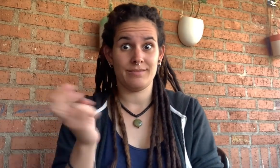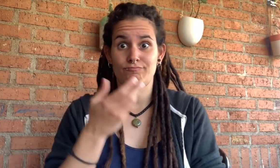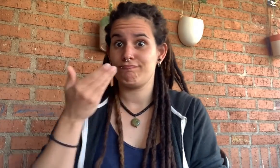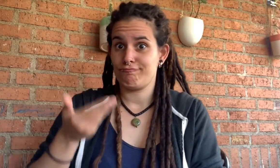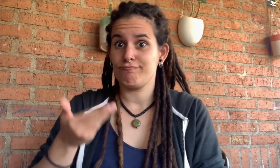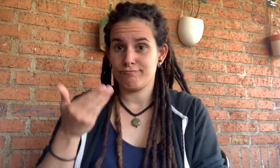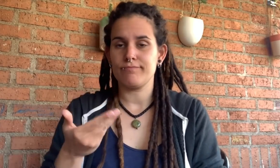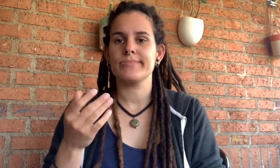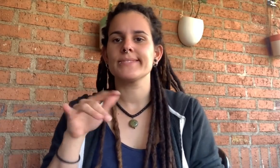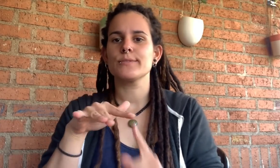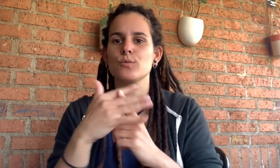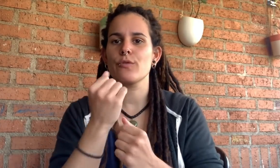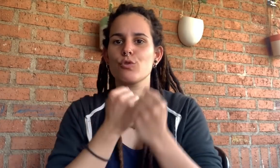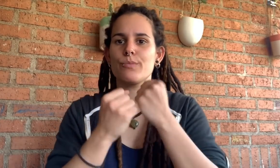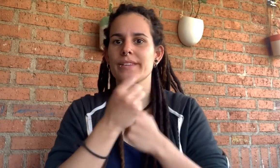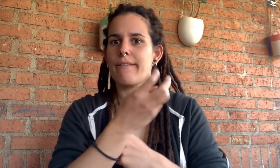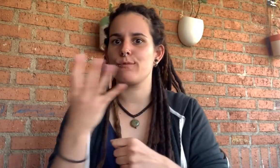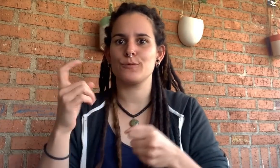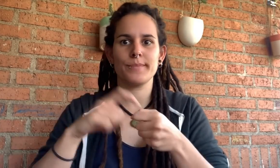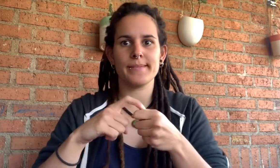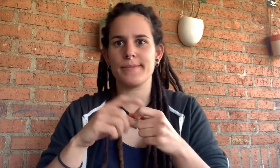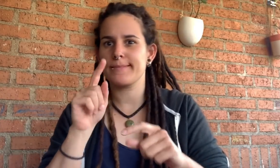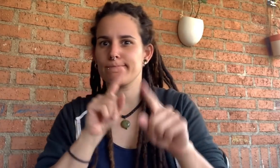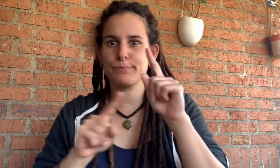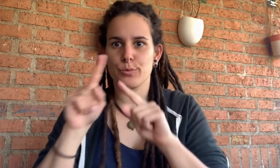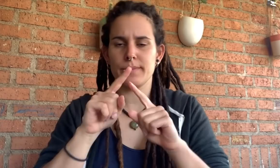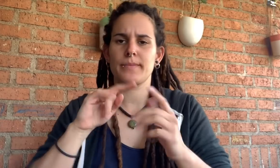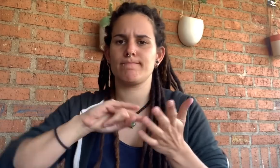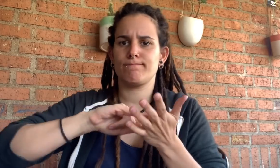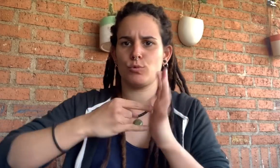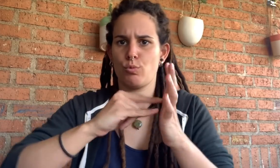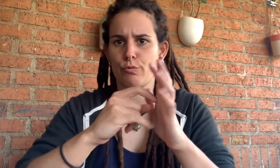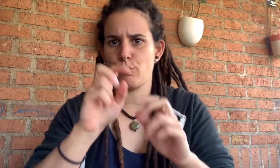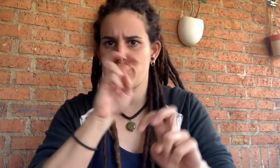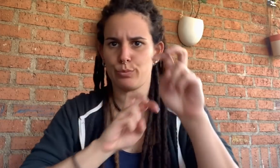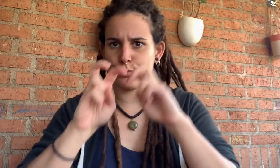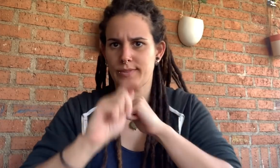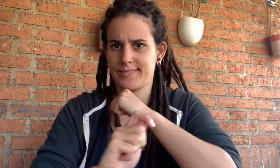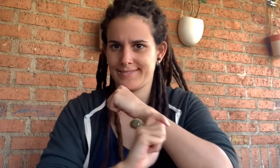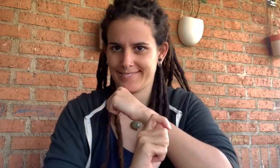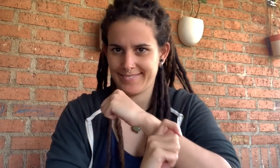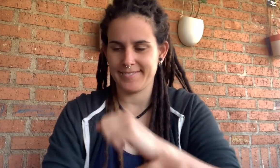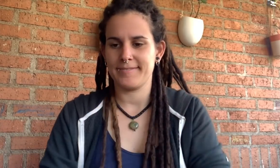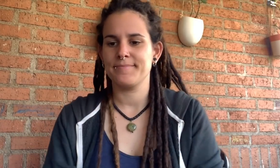de cara a facilitar la participación de la juventud precaria en los diferentes campamentos de la EUDY,